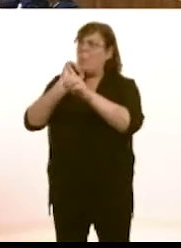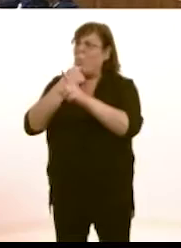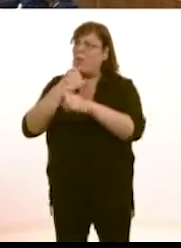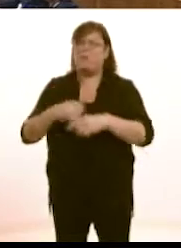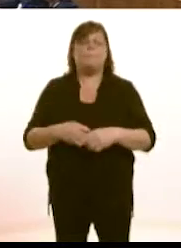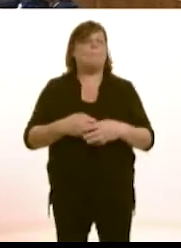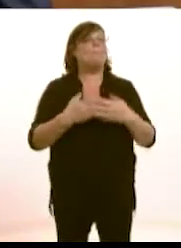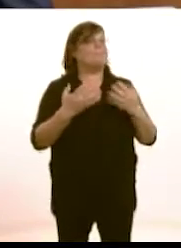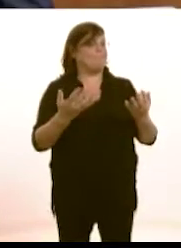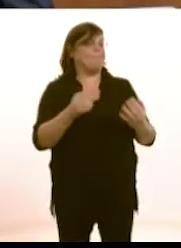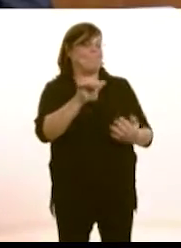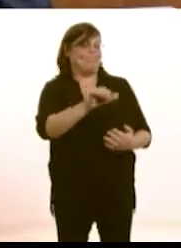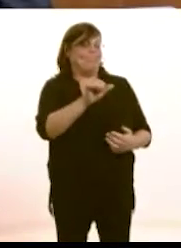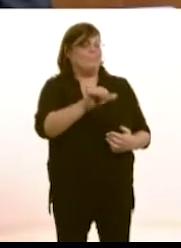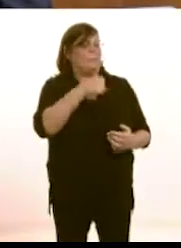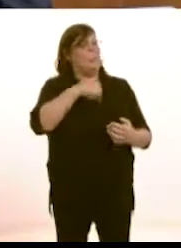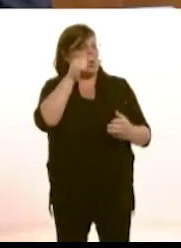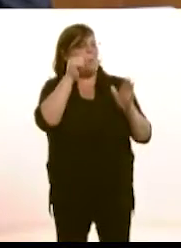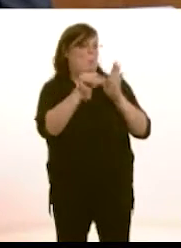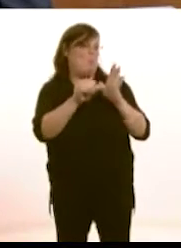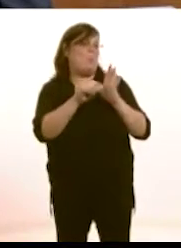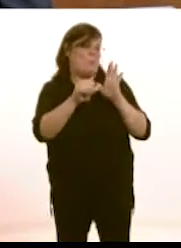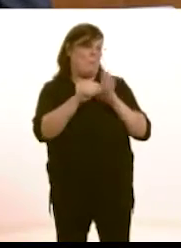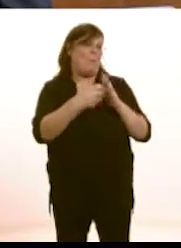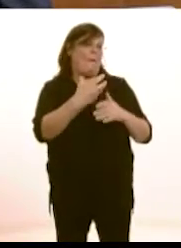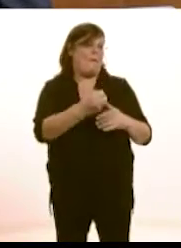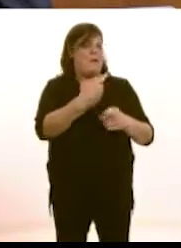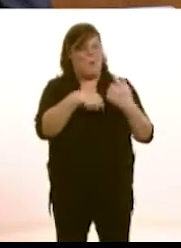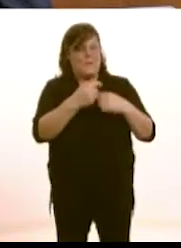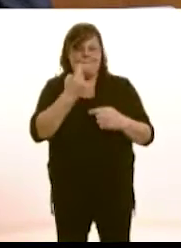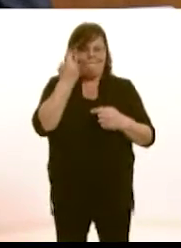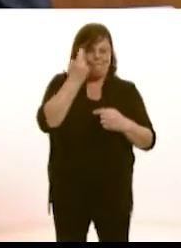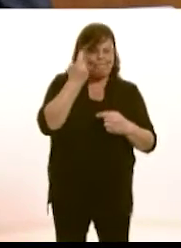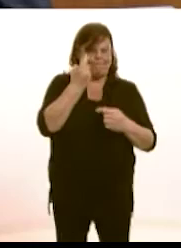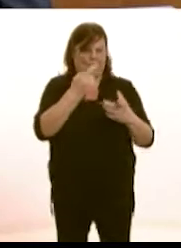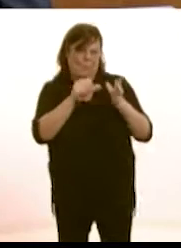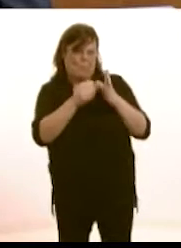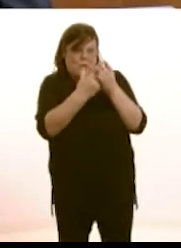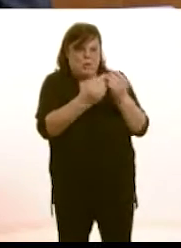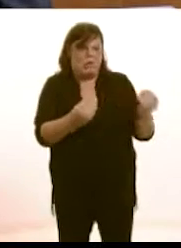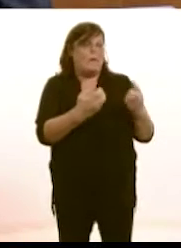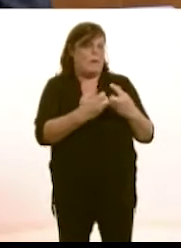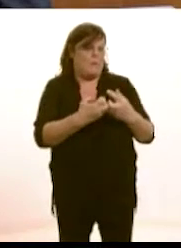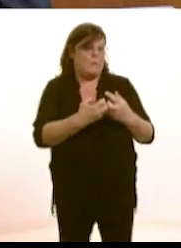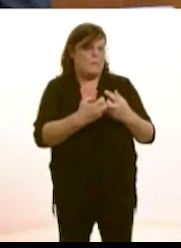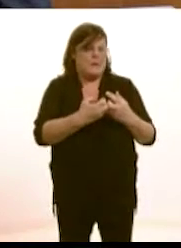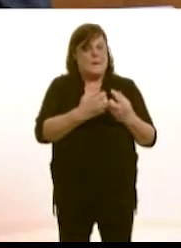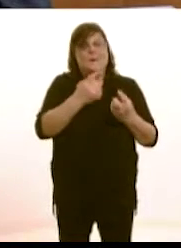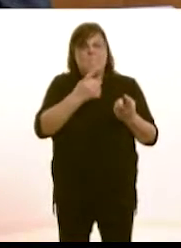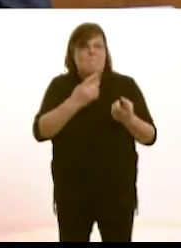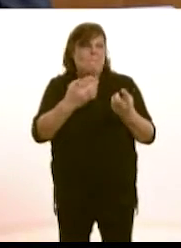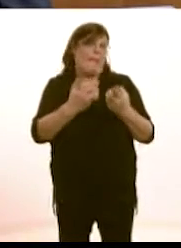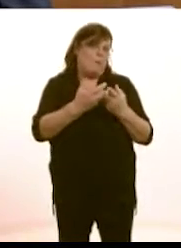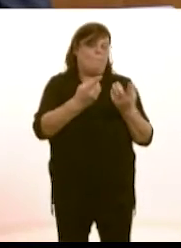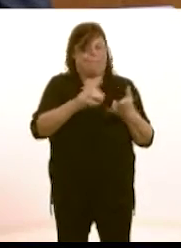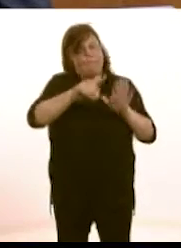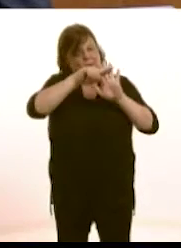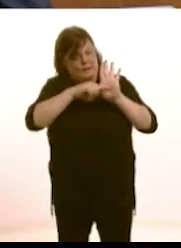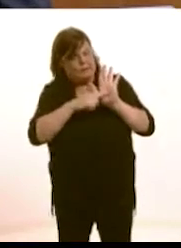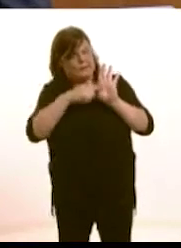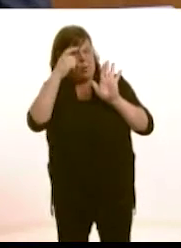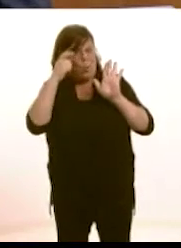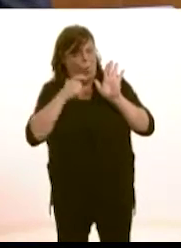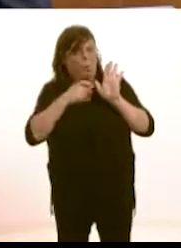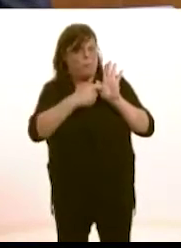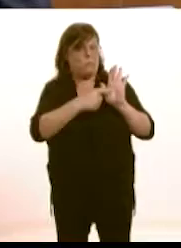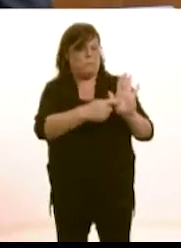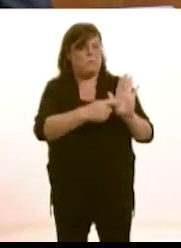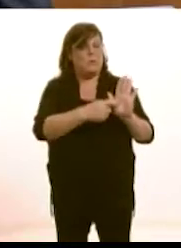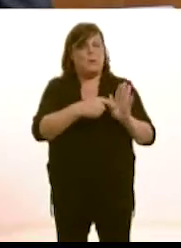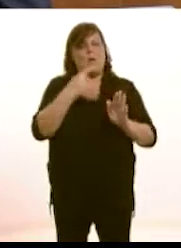a gallaf i ddweud y dylai cymdeithasau tai fod yn hyderus y bydd hyn yn cael ei ddatrys